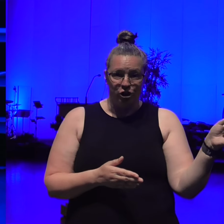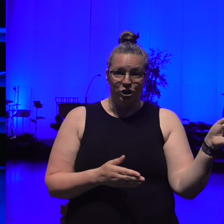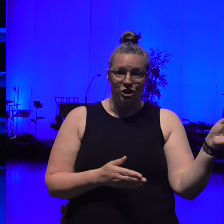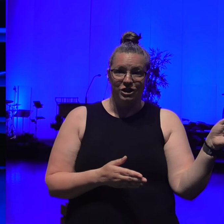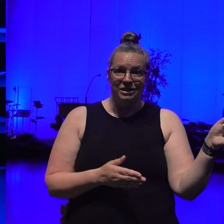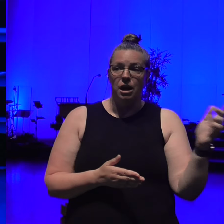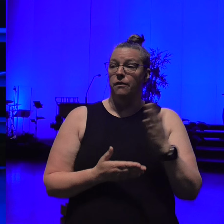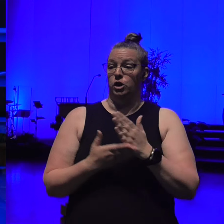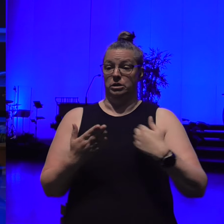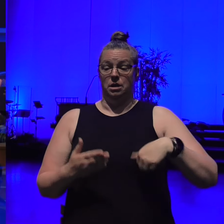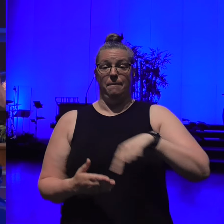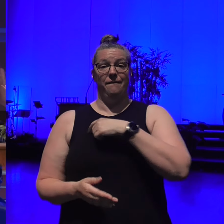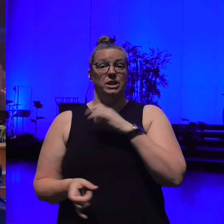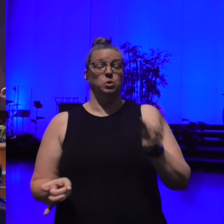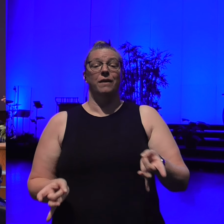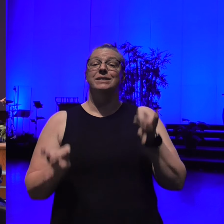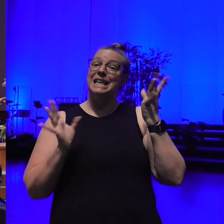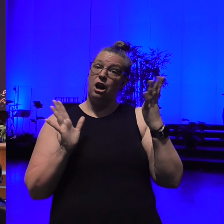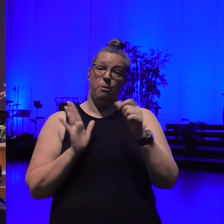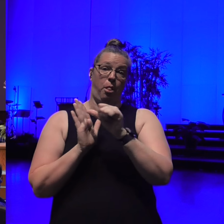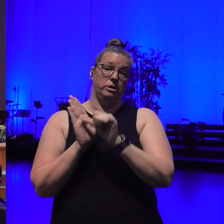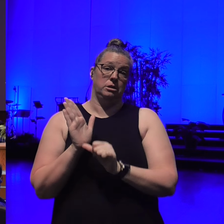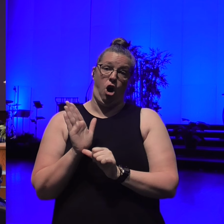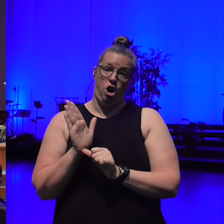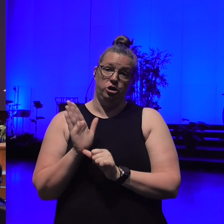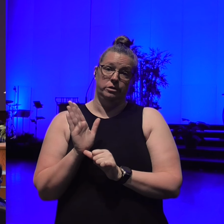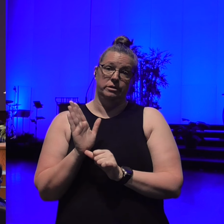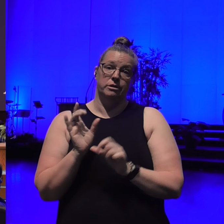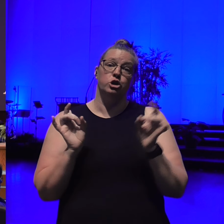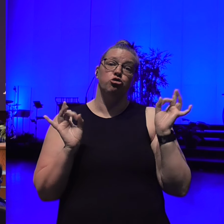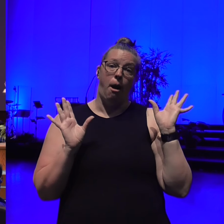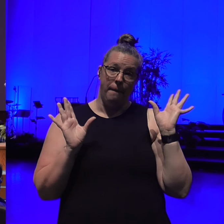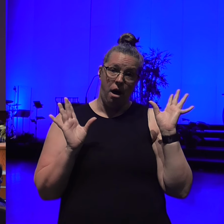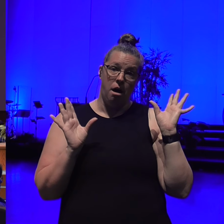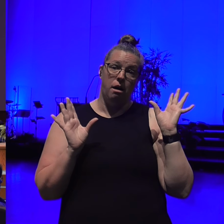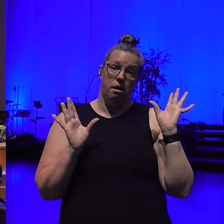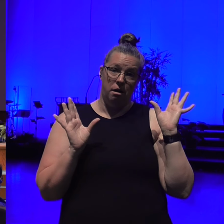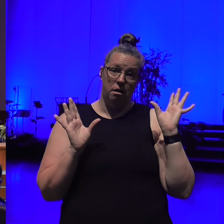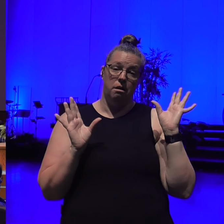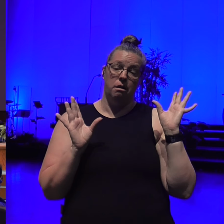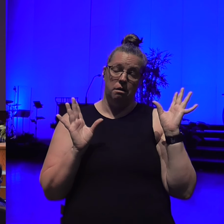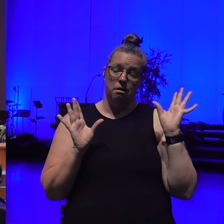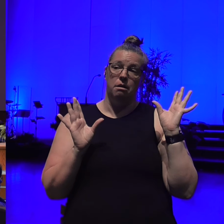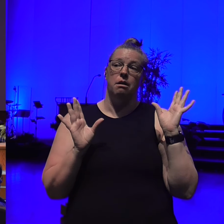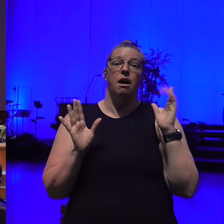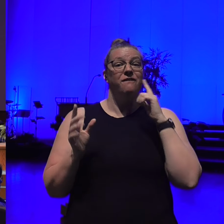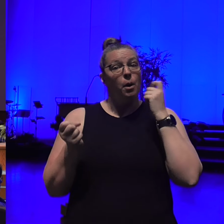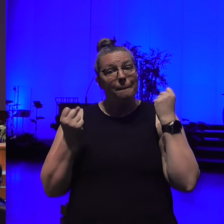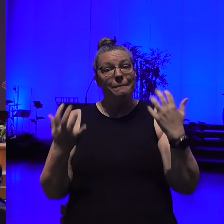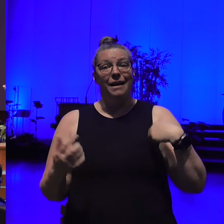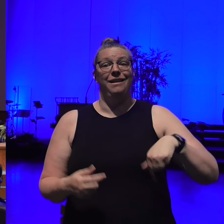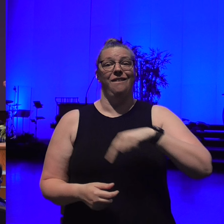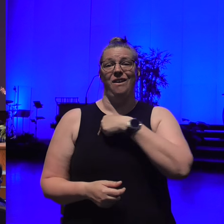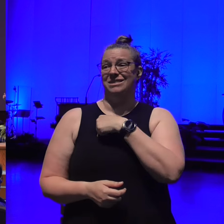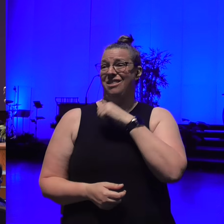de nosotros crecimos con terribles heridas y traumas Para muchos de nosotros, puede que no sean tan dramáticos pero